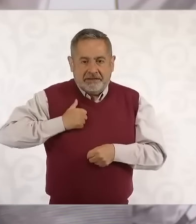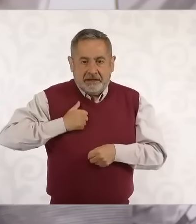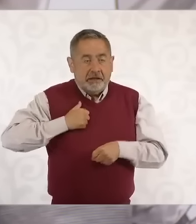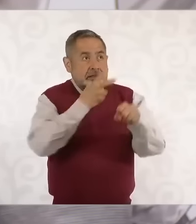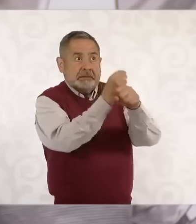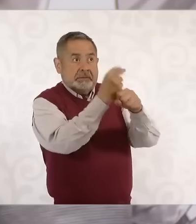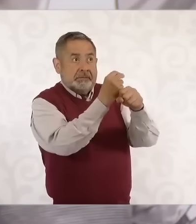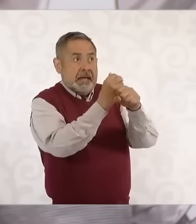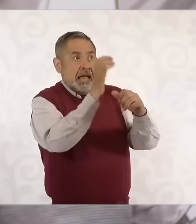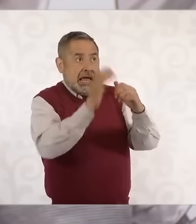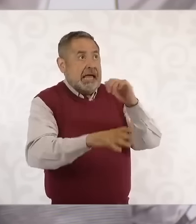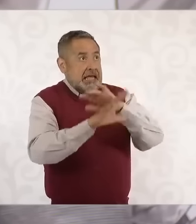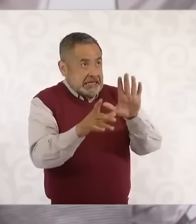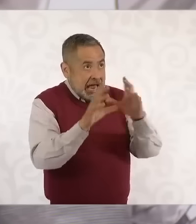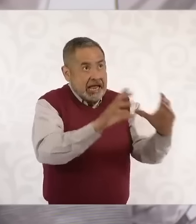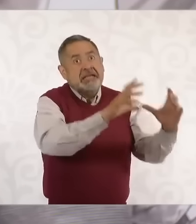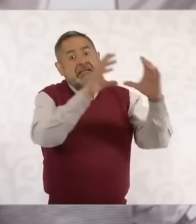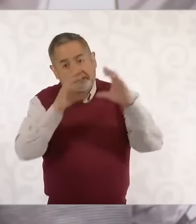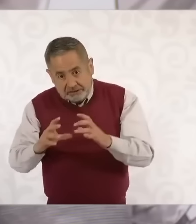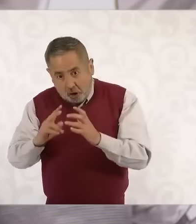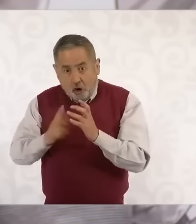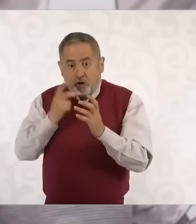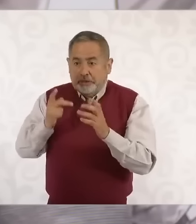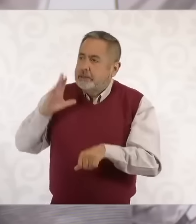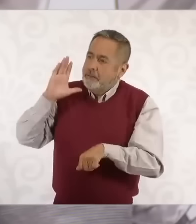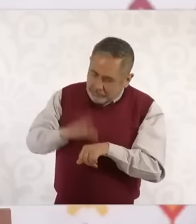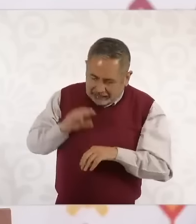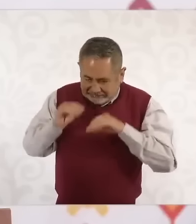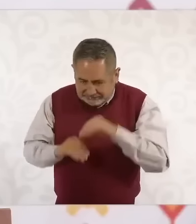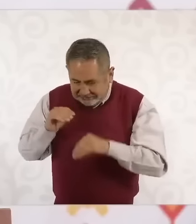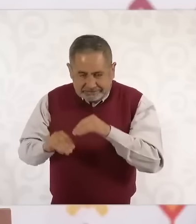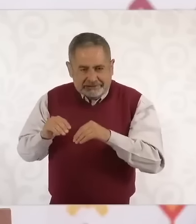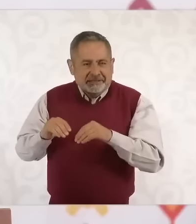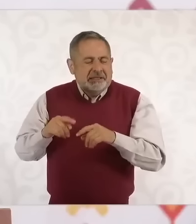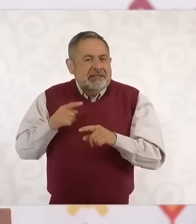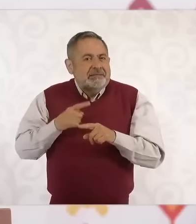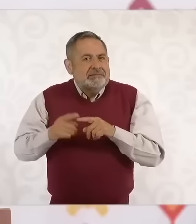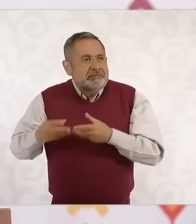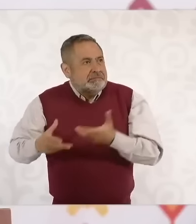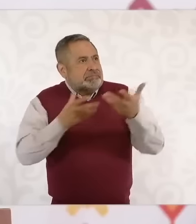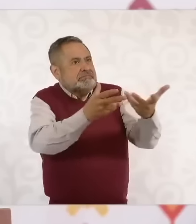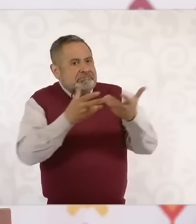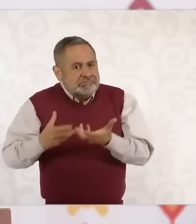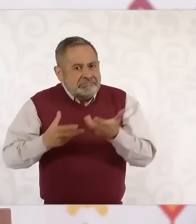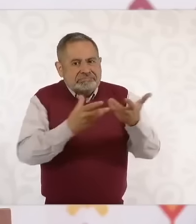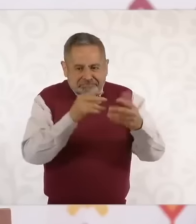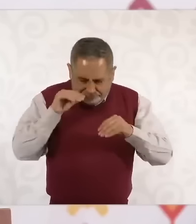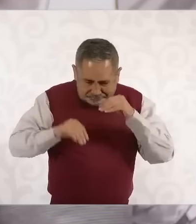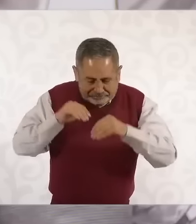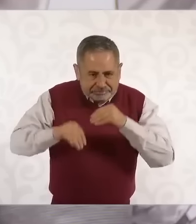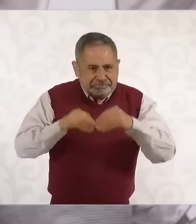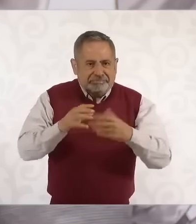ya pre eh eh fabricadas y aquí las integramos. En México se van a empezar a hacer aleaciones ya muy